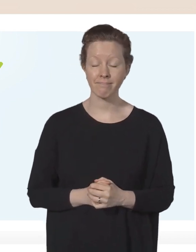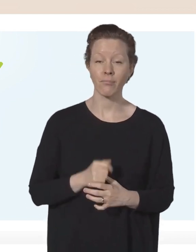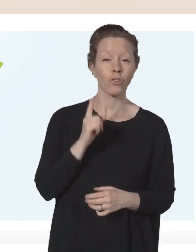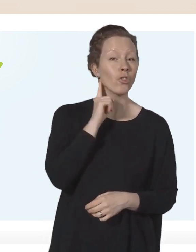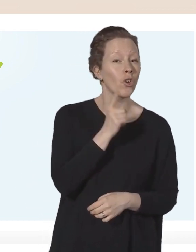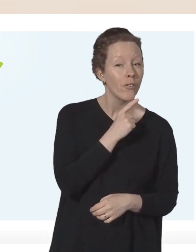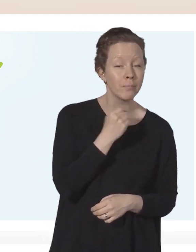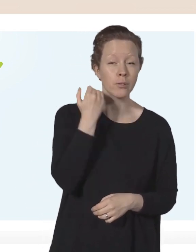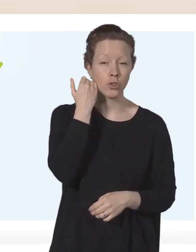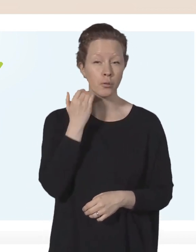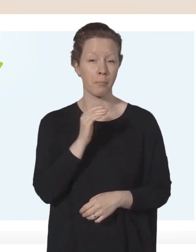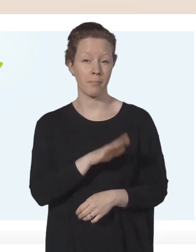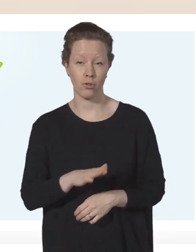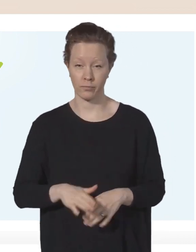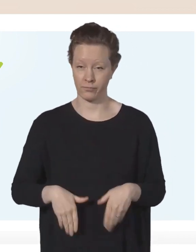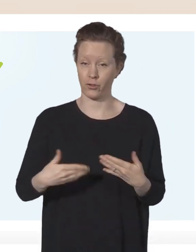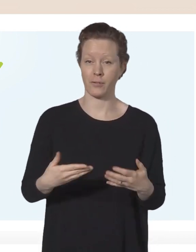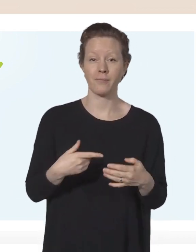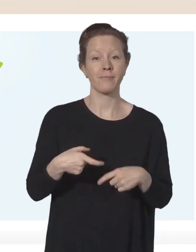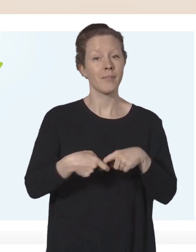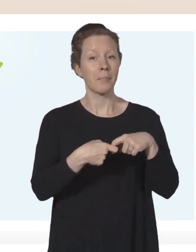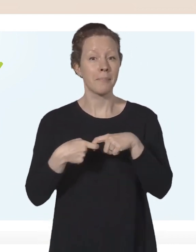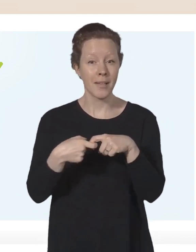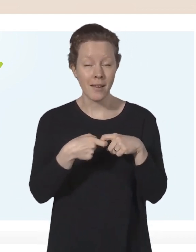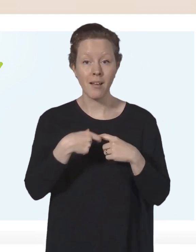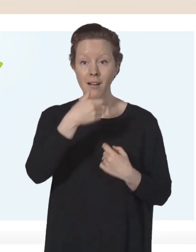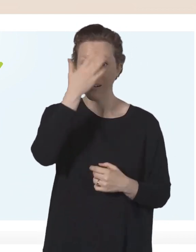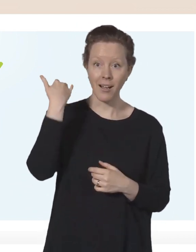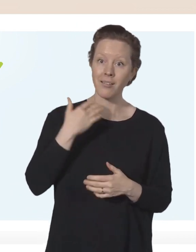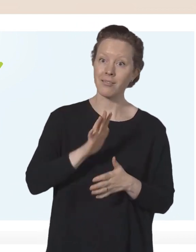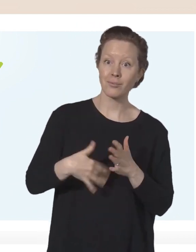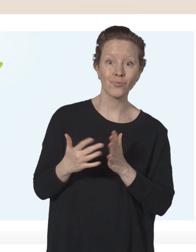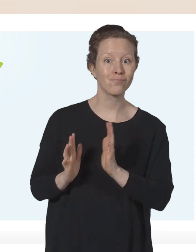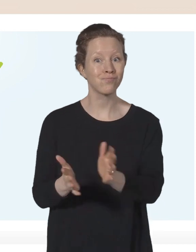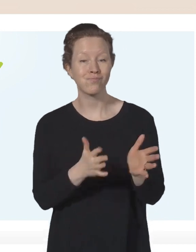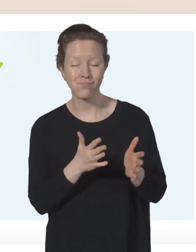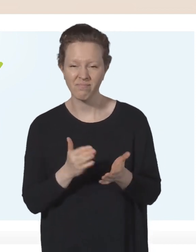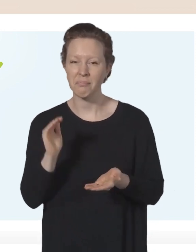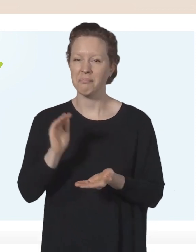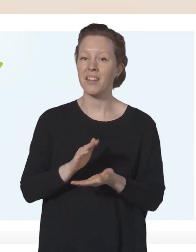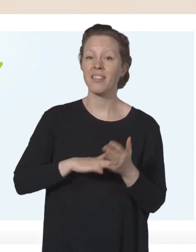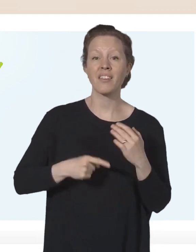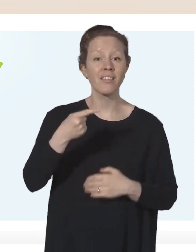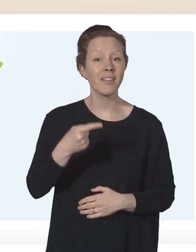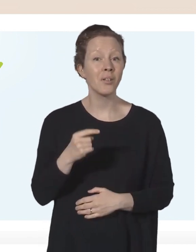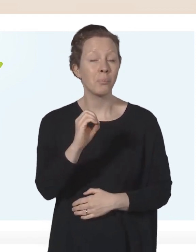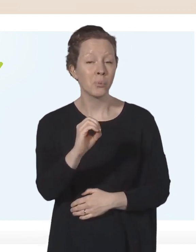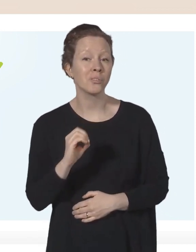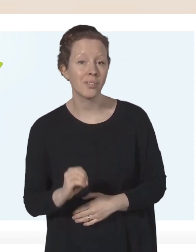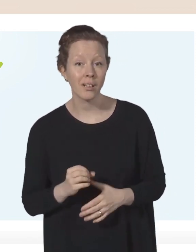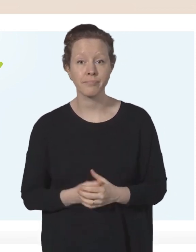Färre än 10 % av döva och hörselnedsatta barn föds i familjer som redan tecknar.